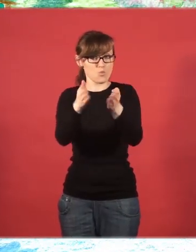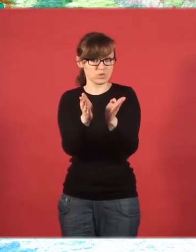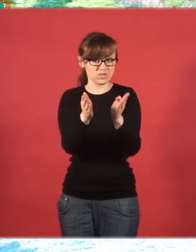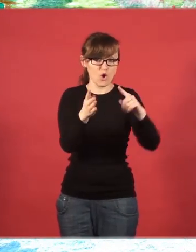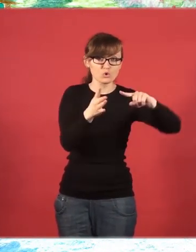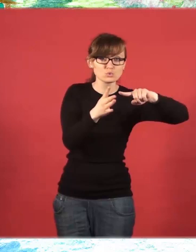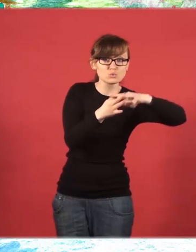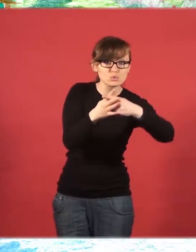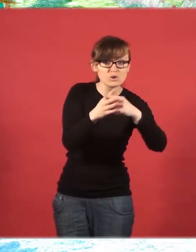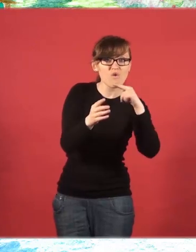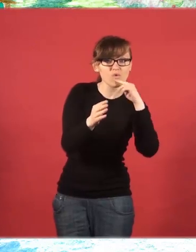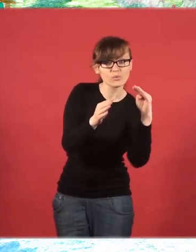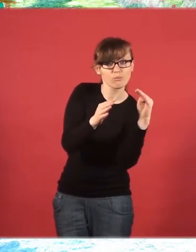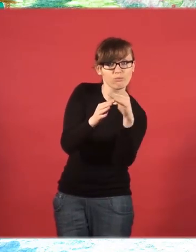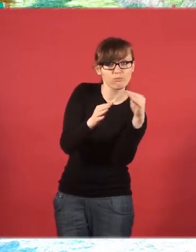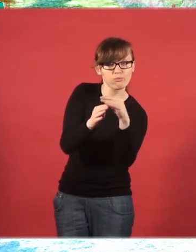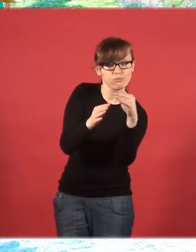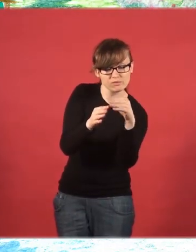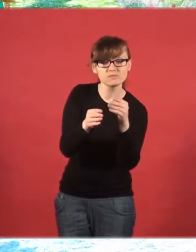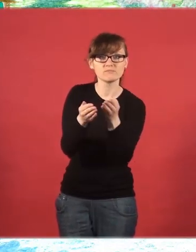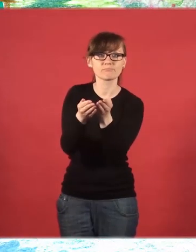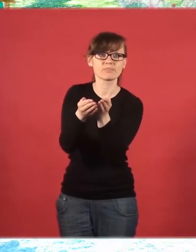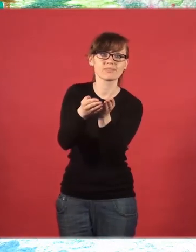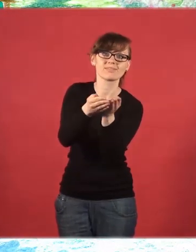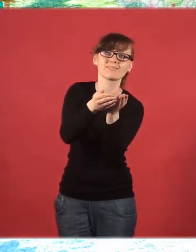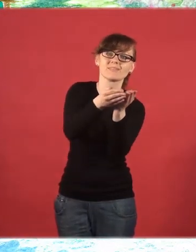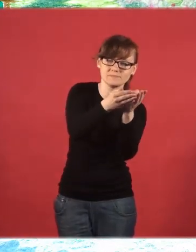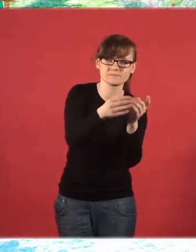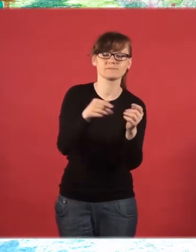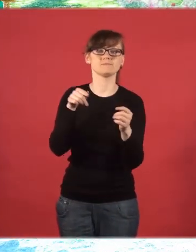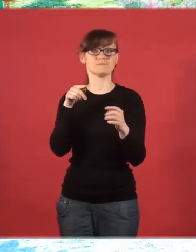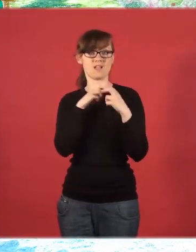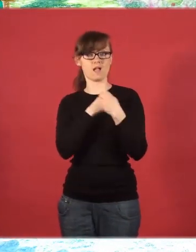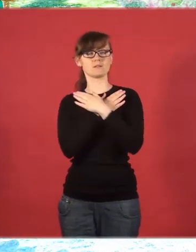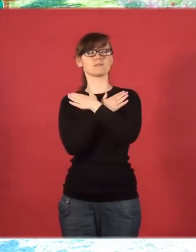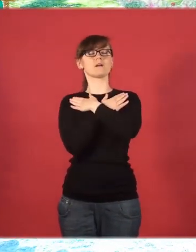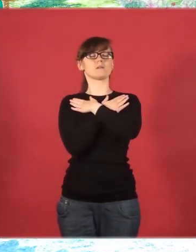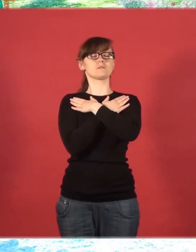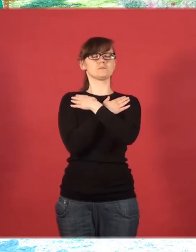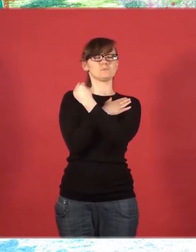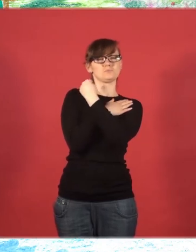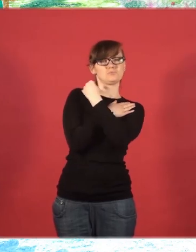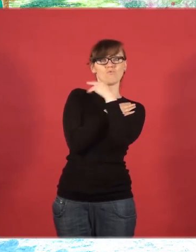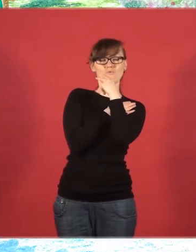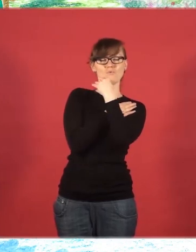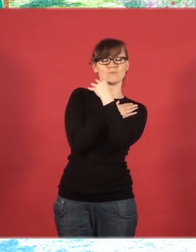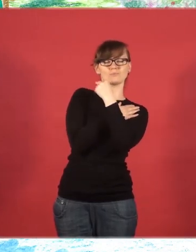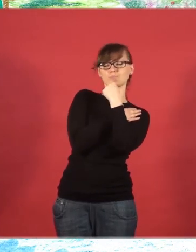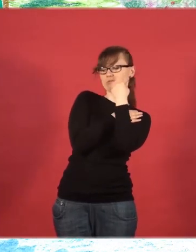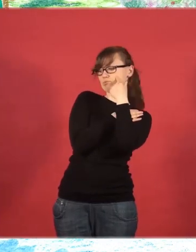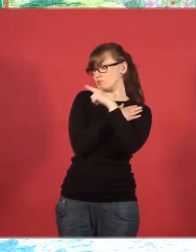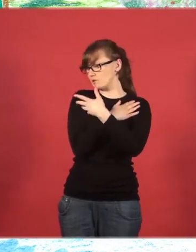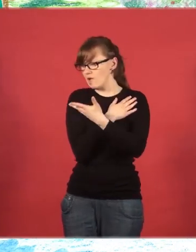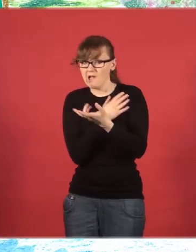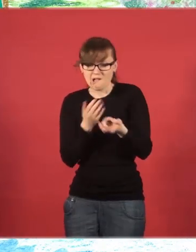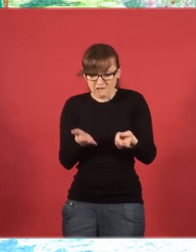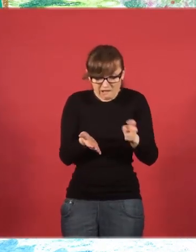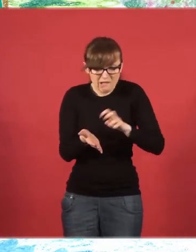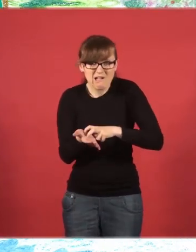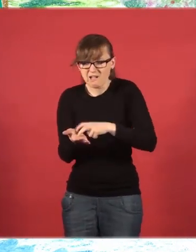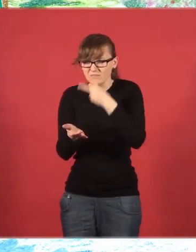Wkrótce stwierdziła, że łódka przecieka i woda zatopi ją.